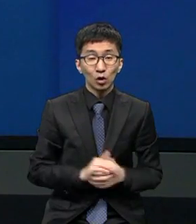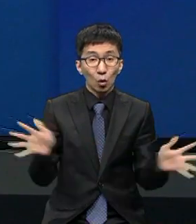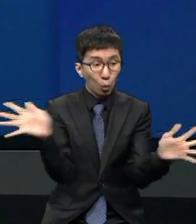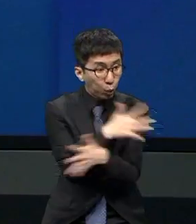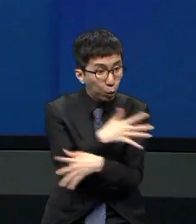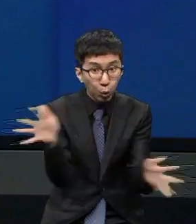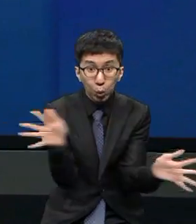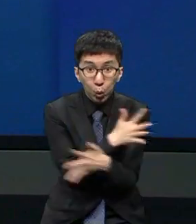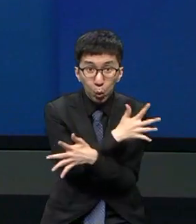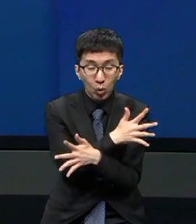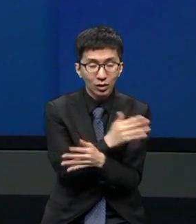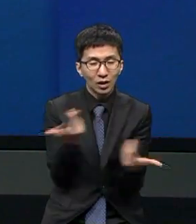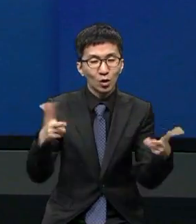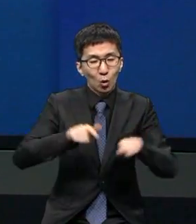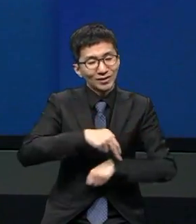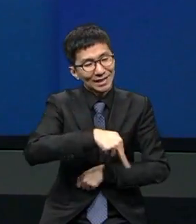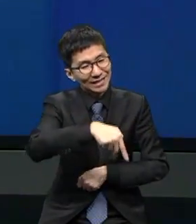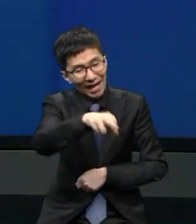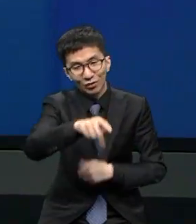등산할 때 마스크를 벗을 수 있게 됩니다.